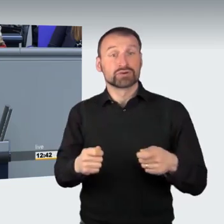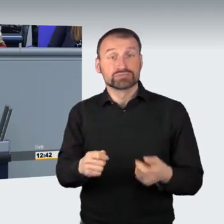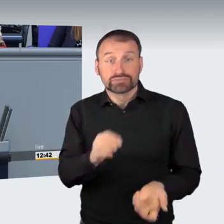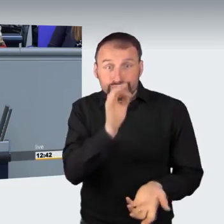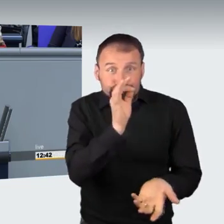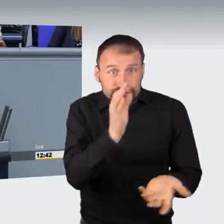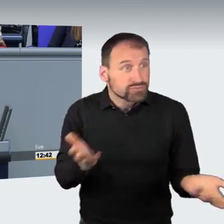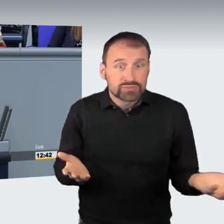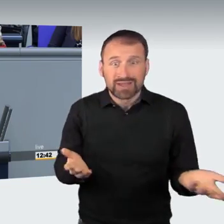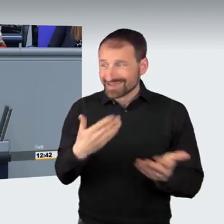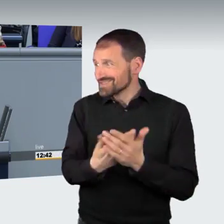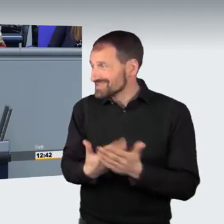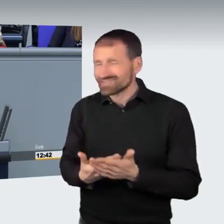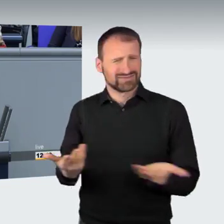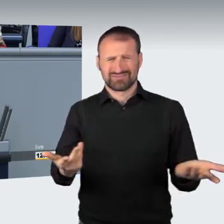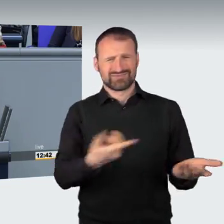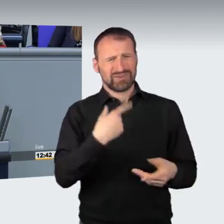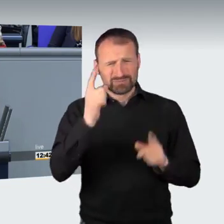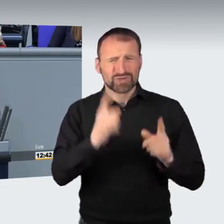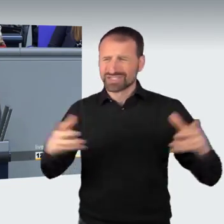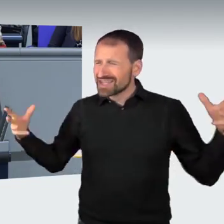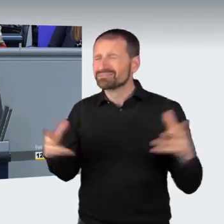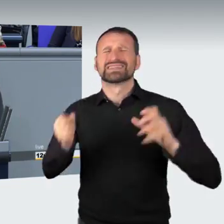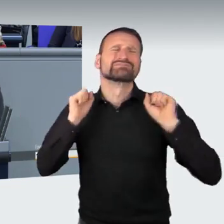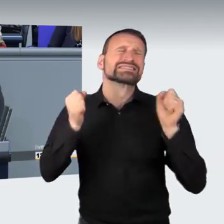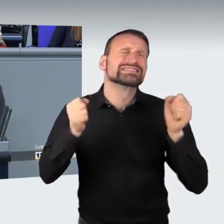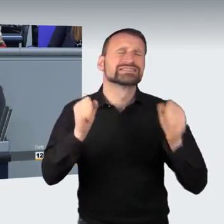damit diese Mittel endlich für den sozialen Wohnungsbau eingesetzt werden,